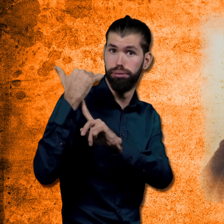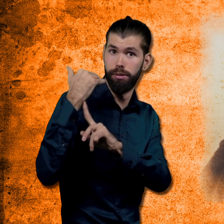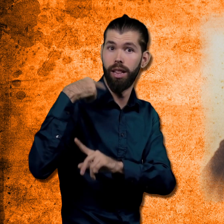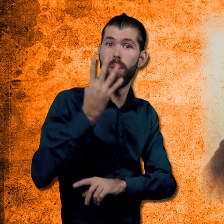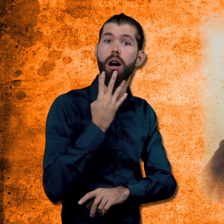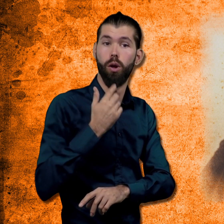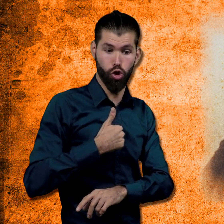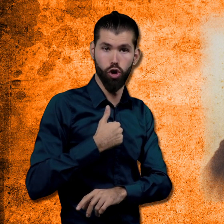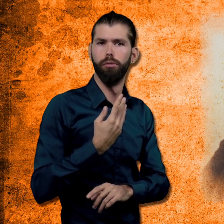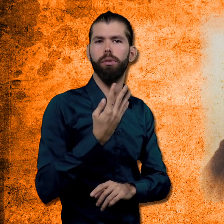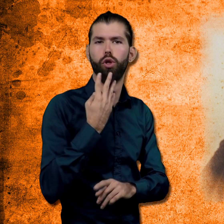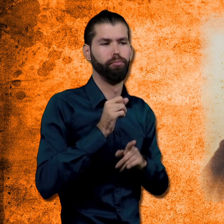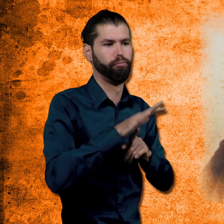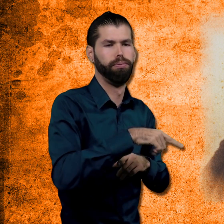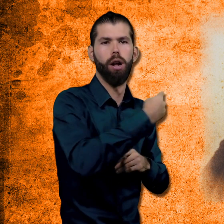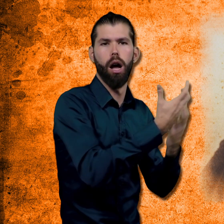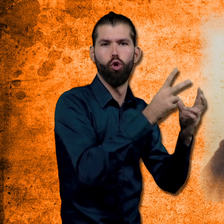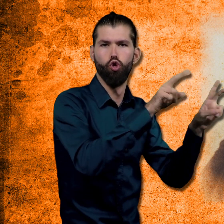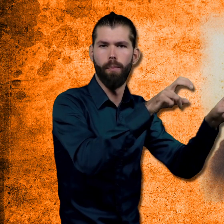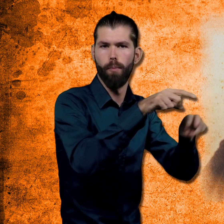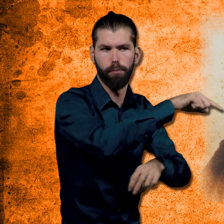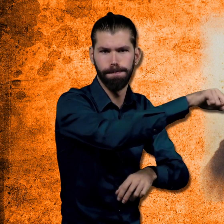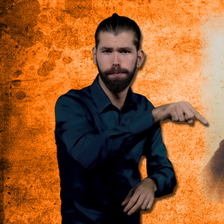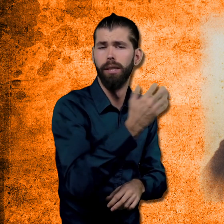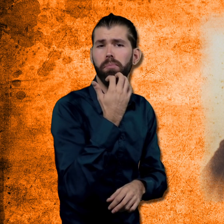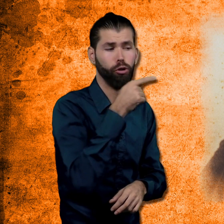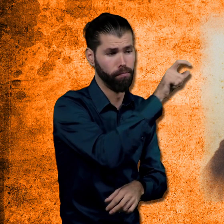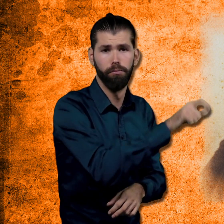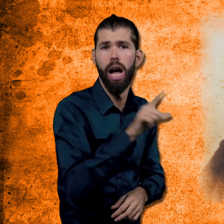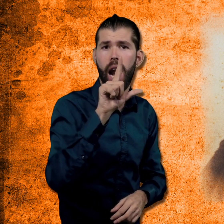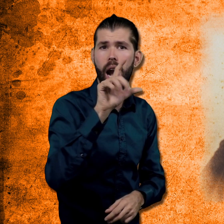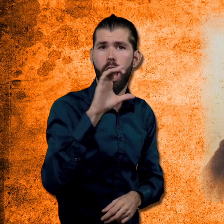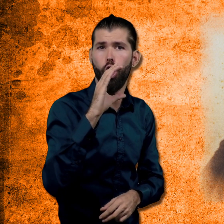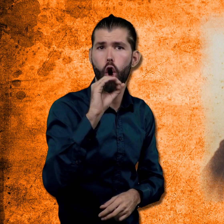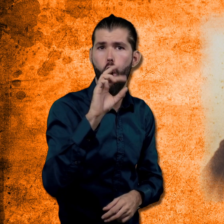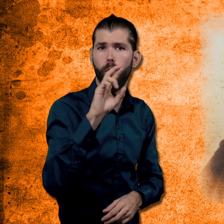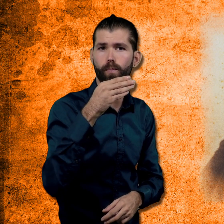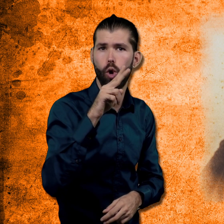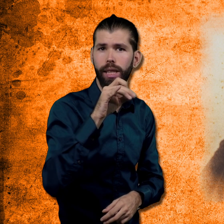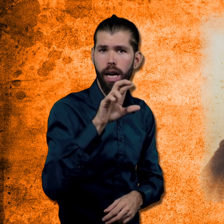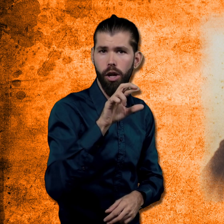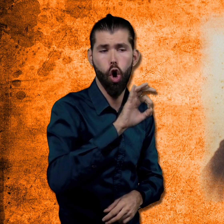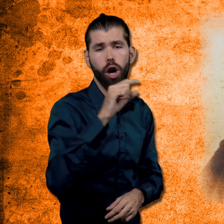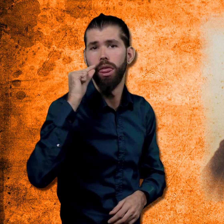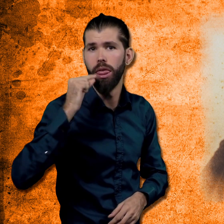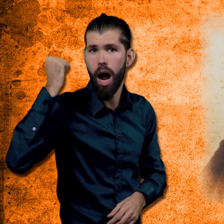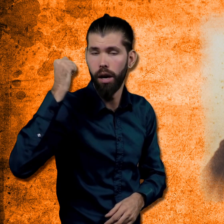Gaudí serà al seu torn inspiració per a futurs artistes com Le Corbusier o Dalí.